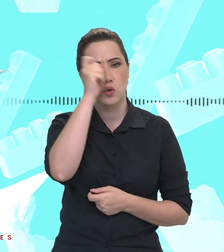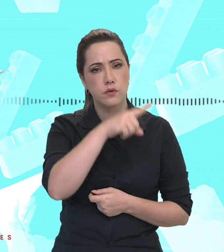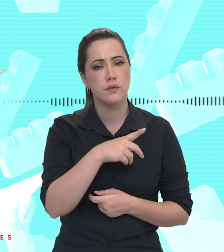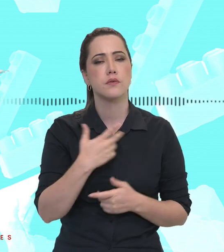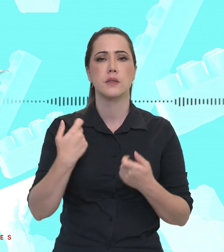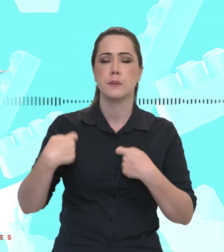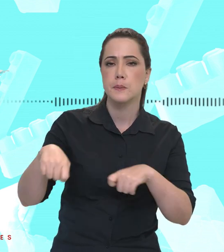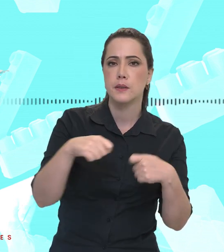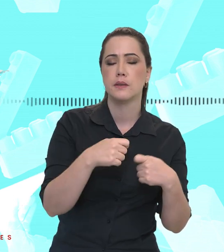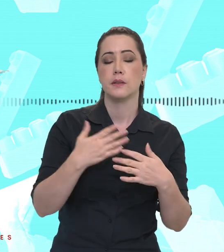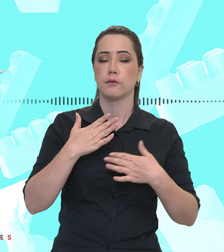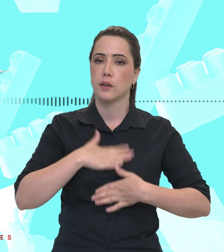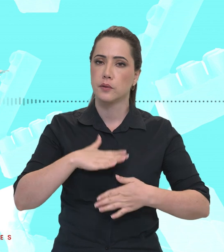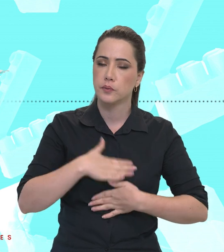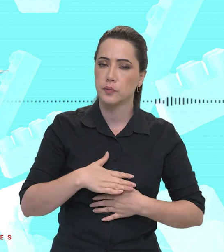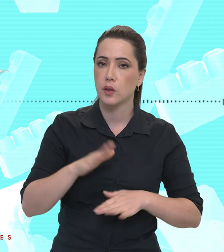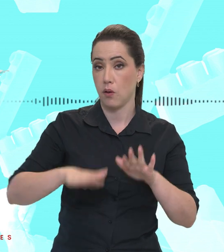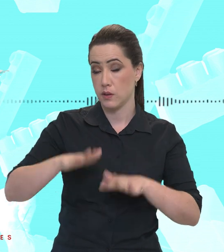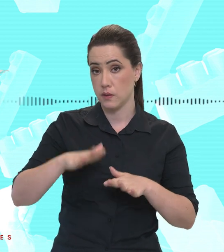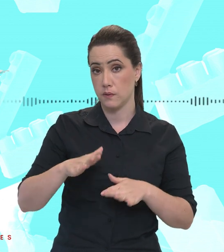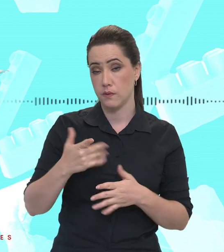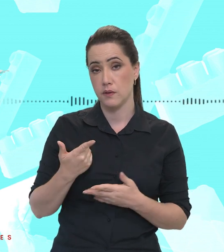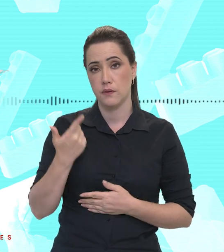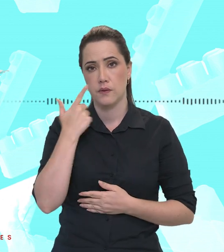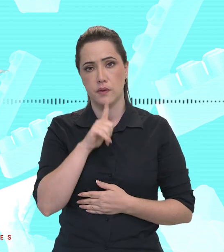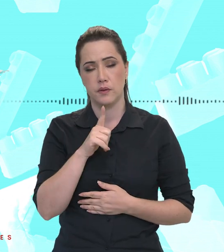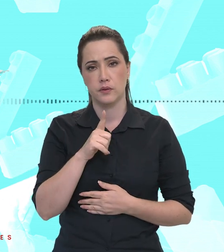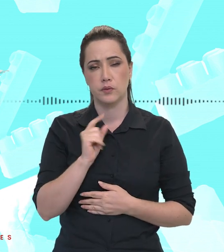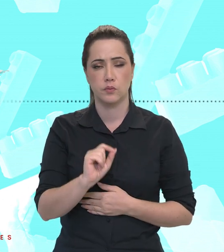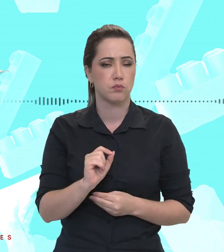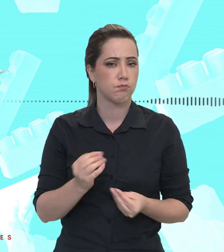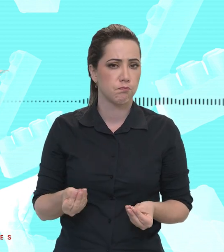entrando em meltdown e não sabia. Então eu acho que muitas vezes eu entrei em meltdown e não sabia